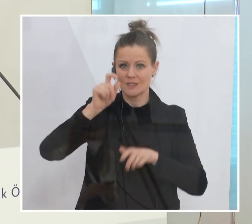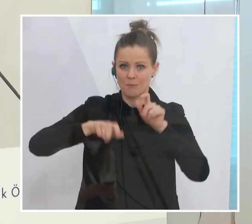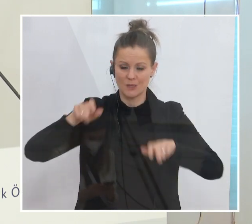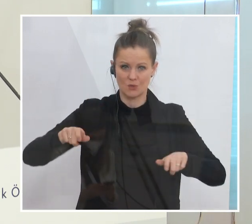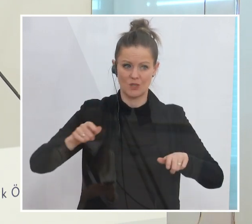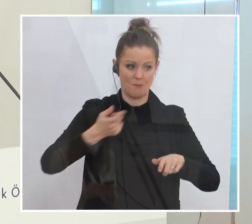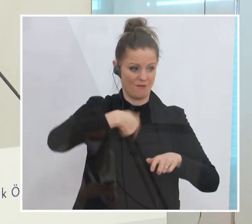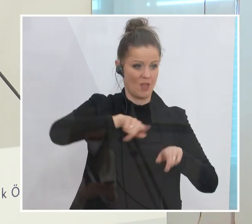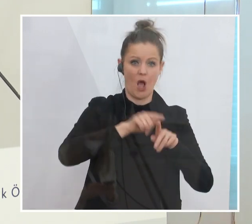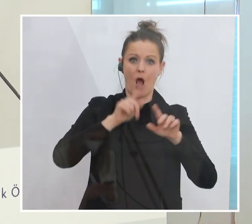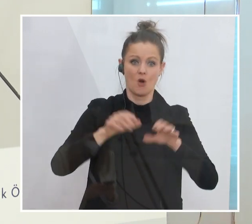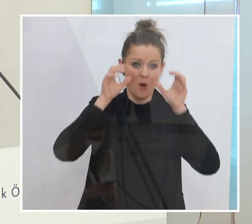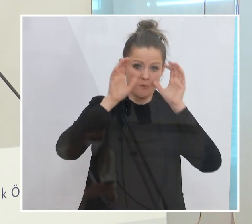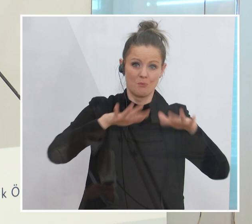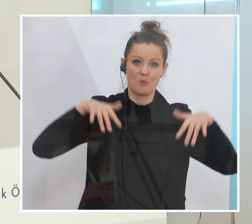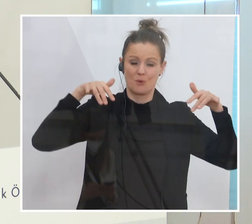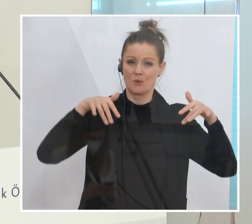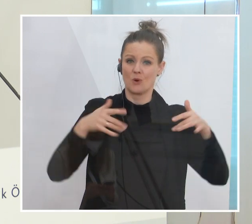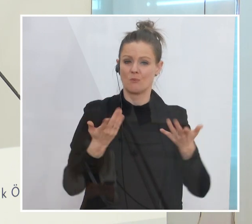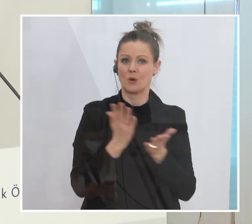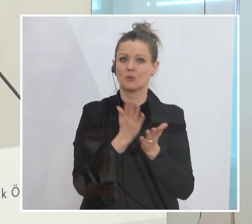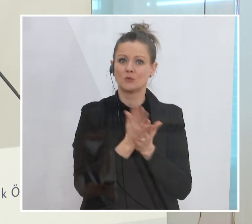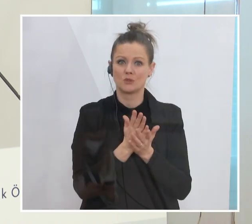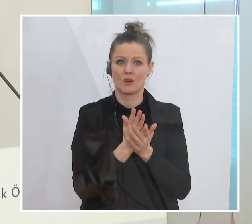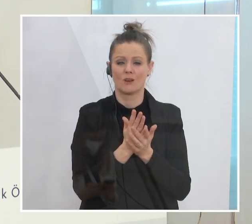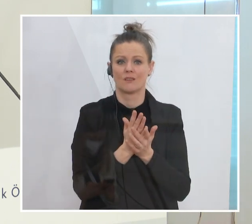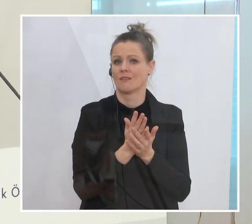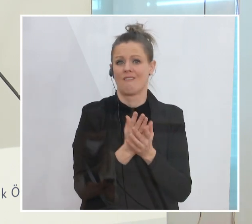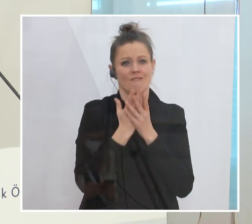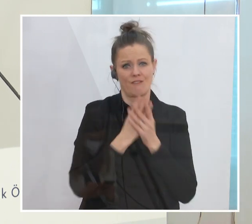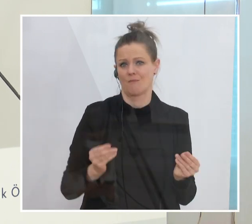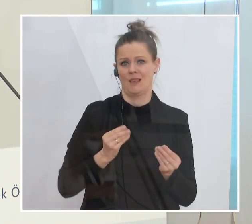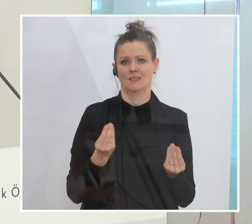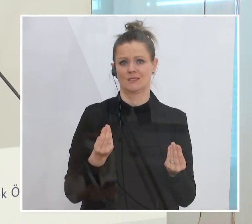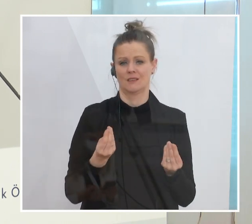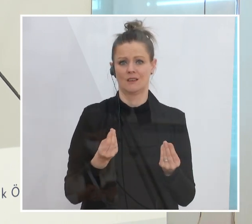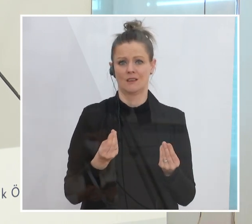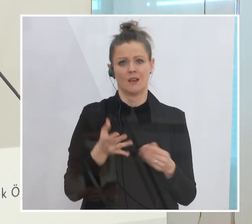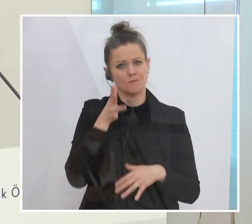als Publikum sehnen uns danach. Es ist eine sehr schwierige, sehr langanhaltende Phase,